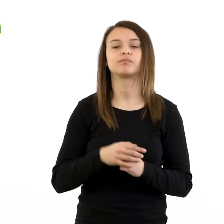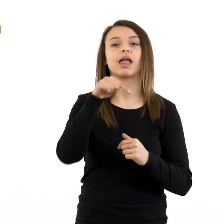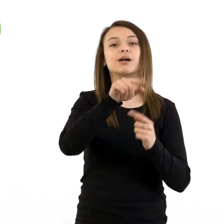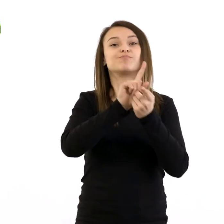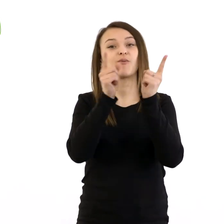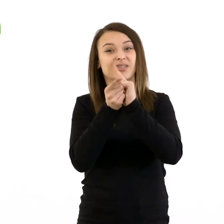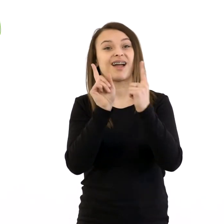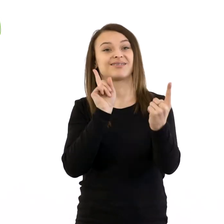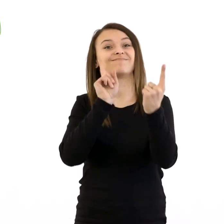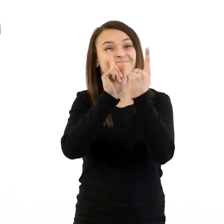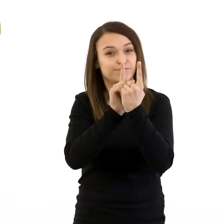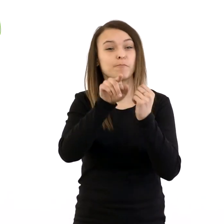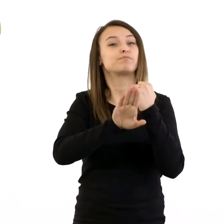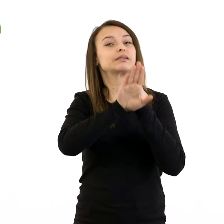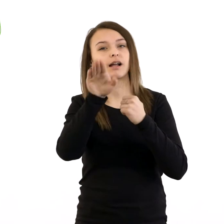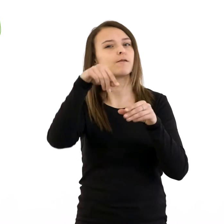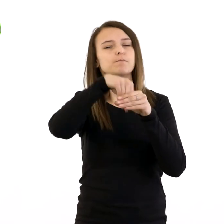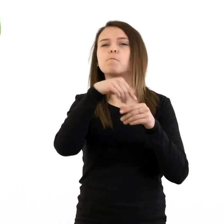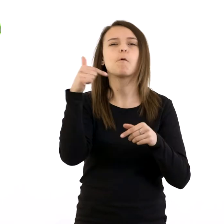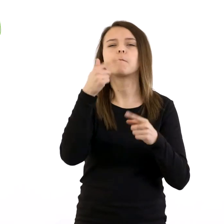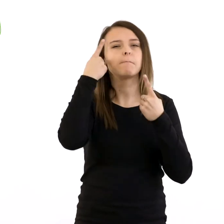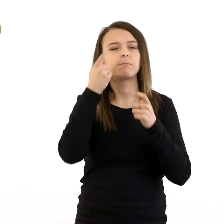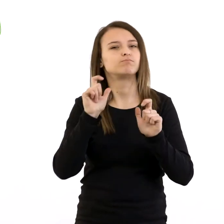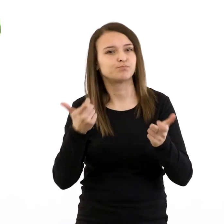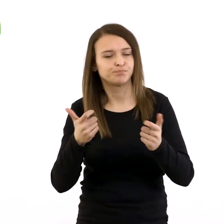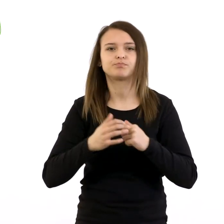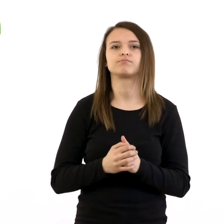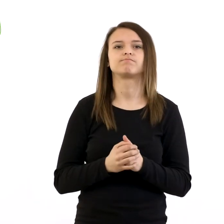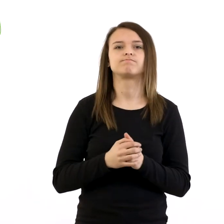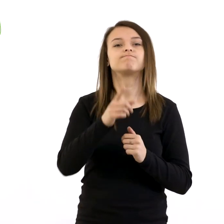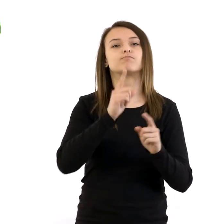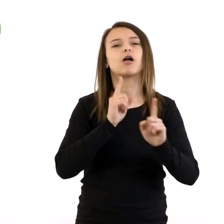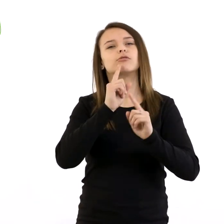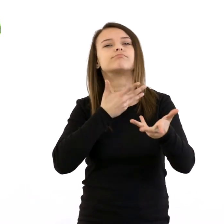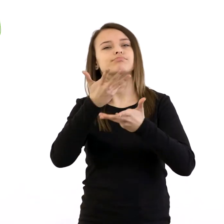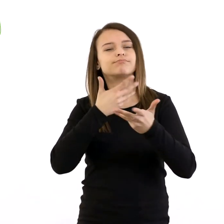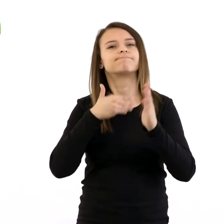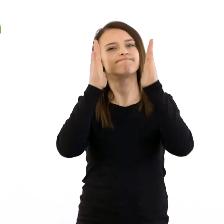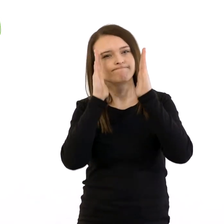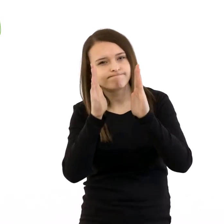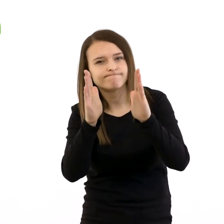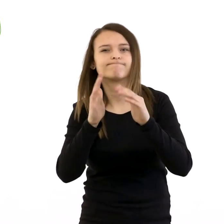Podczas spotkania z przedstawicielami firmy powinniśmy pamiętać o: aktywnym słuchaniu;.